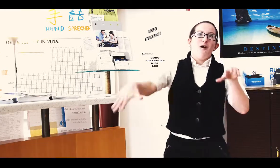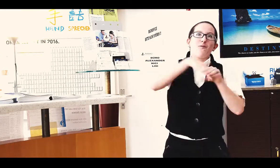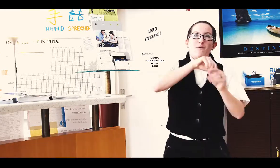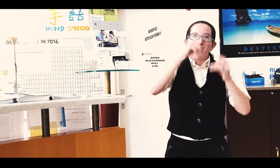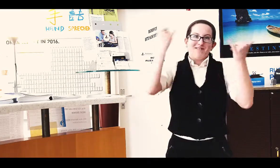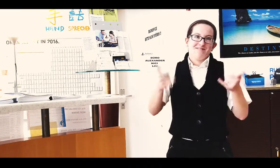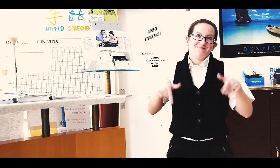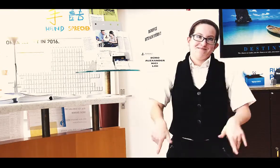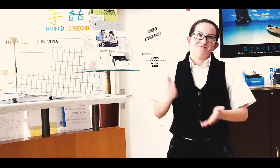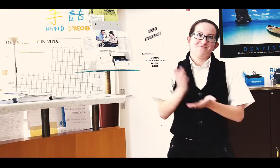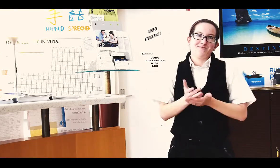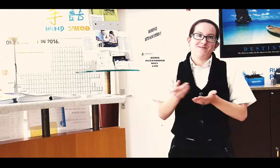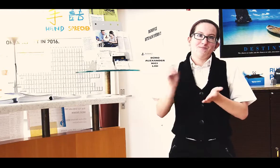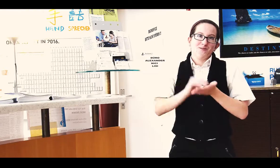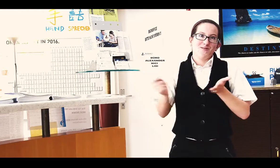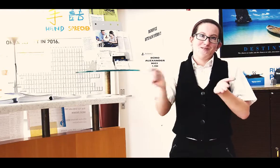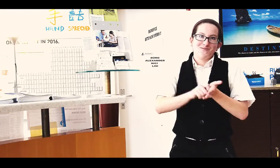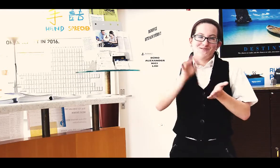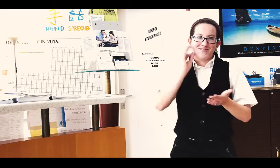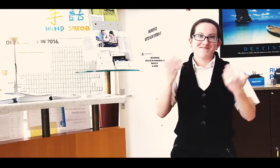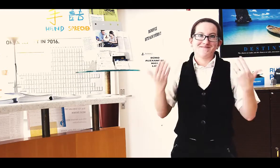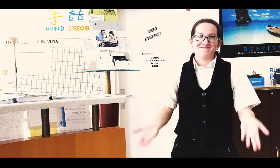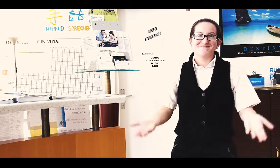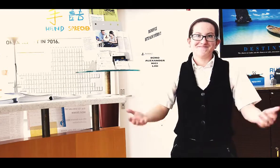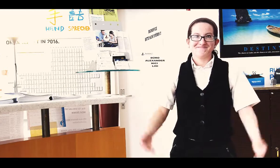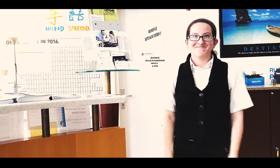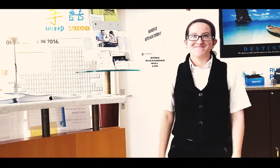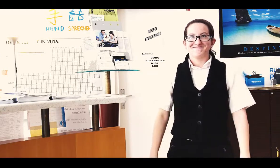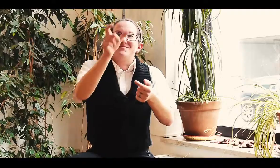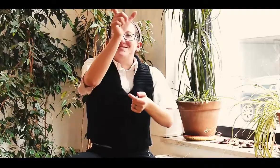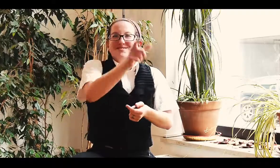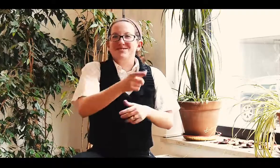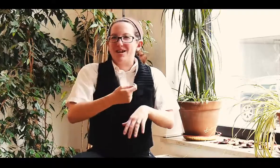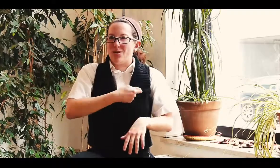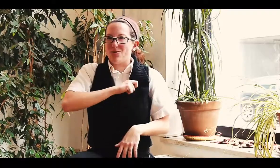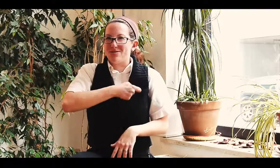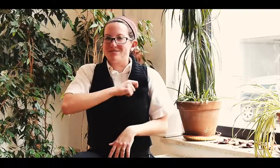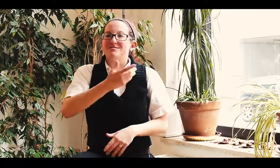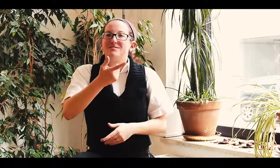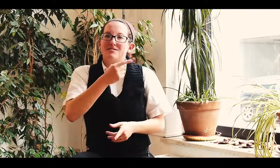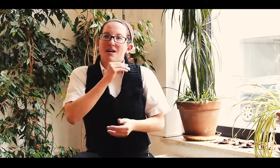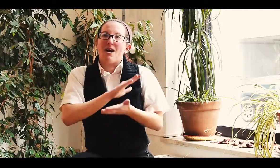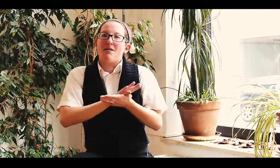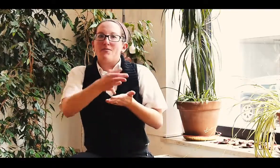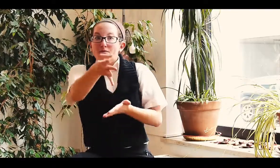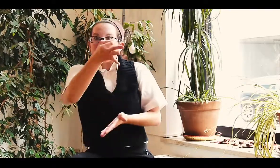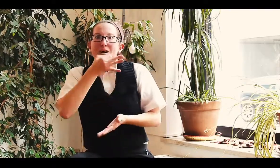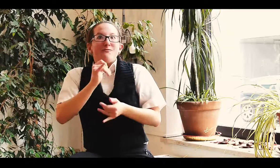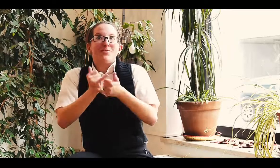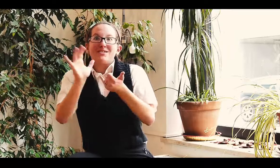Ich wurde angestellt und arbeite hier als Bürokauffrau. Mein Prüfer von der Lehrabschlusskommisssion hat mich nach der Prüfung gefragt,